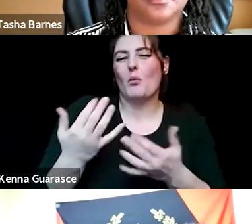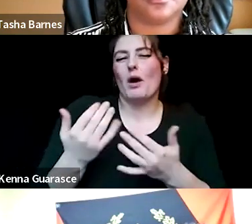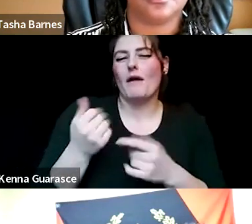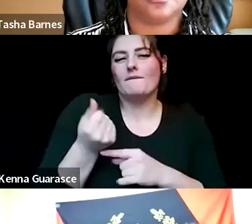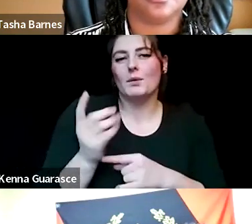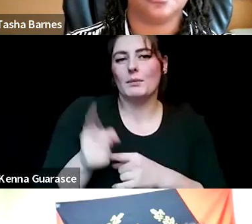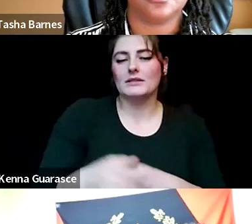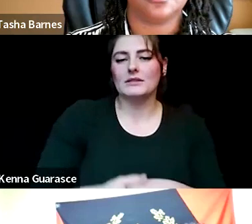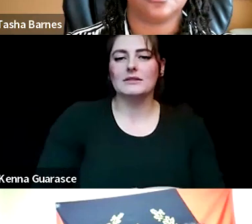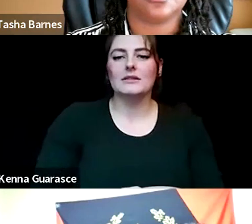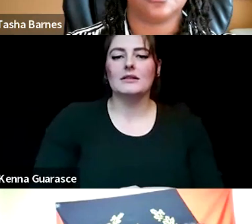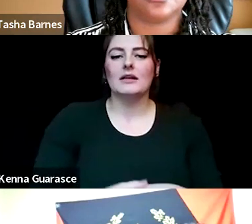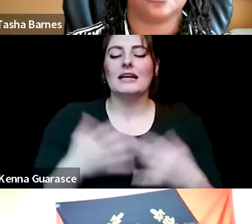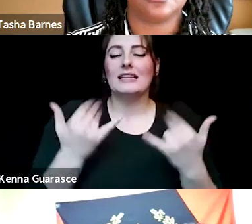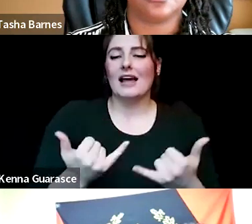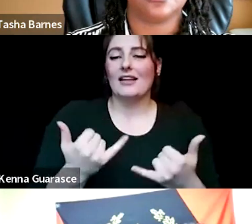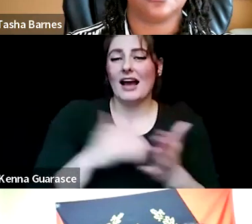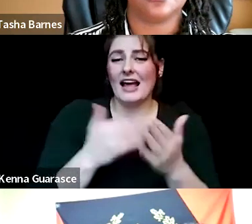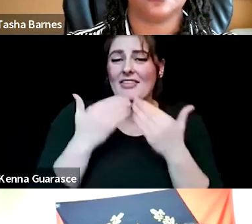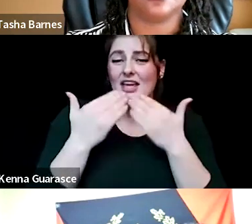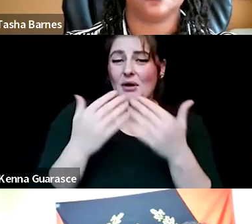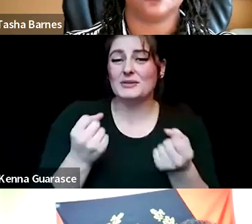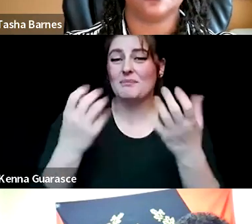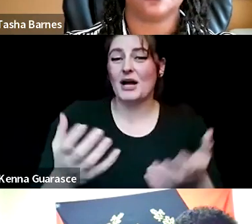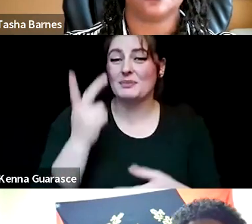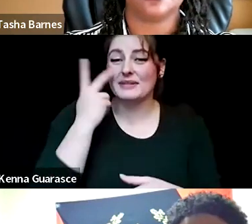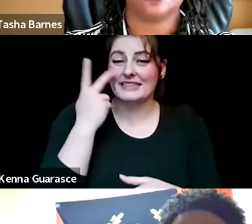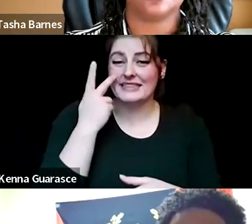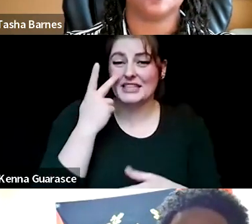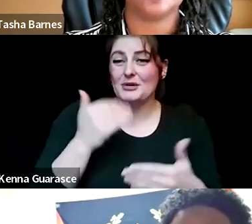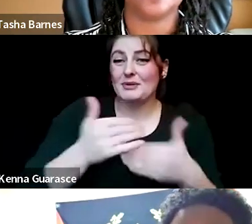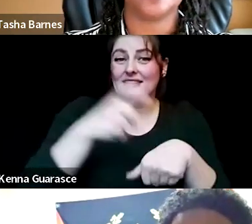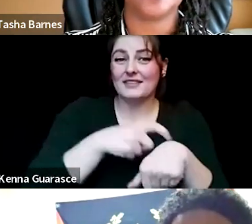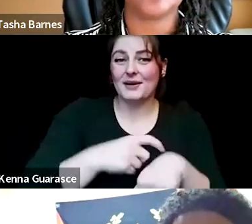De nuevo, muchas gracias a todos y nos veremos la próxima vez. Adiós. - Adiós.